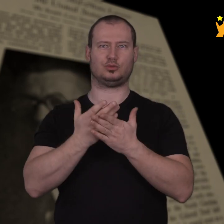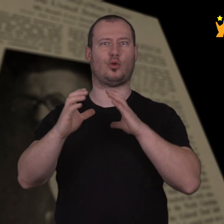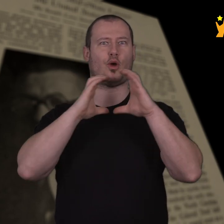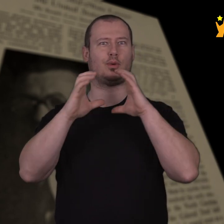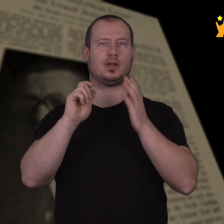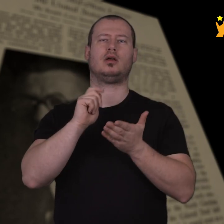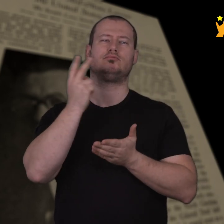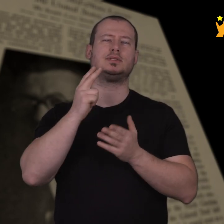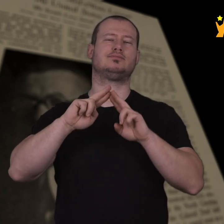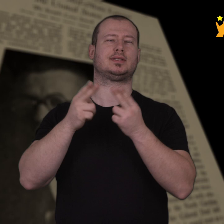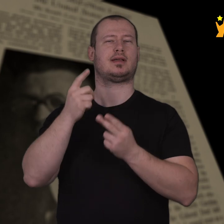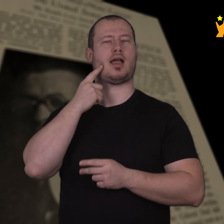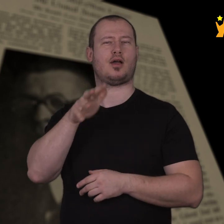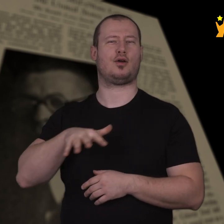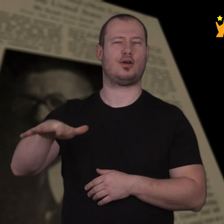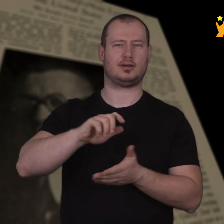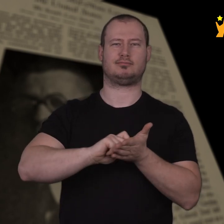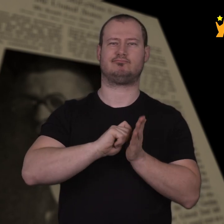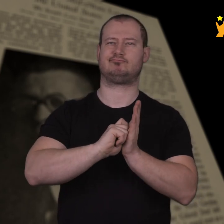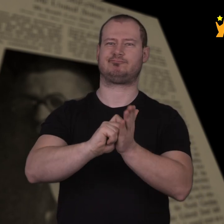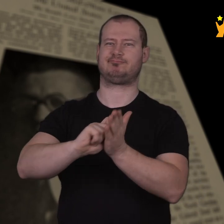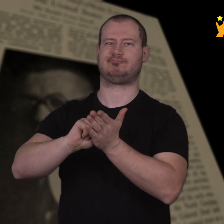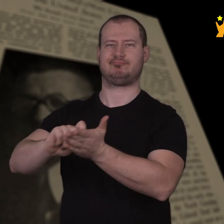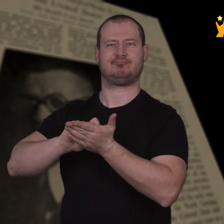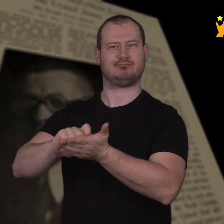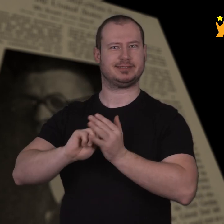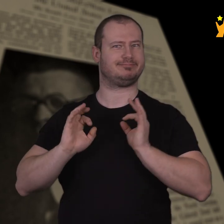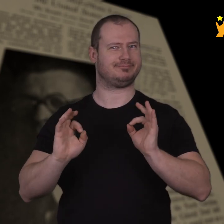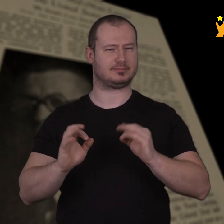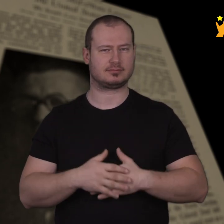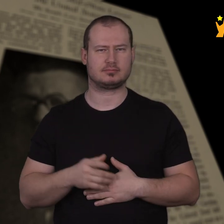S počujúcimi ľuďmi komunikoval pomocou písania.